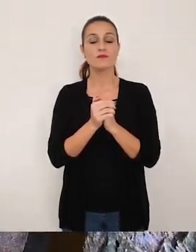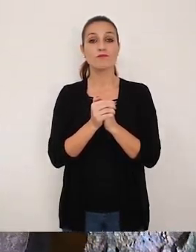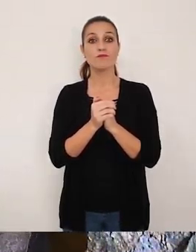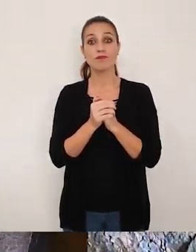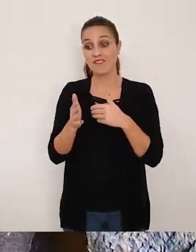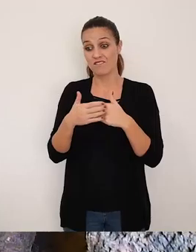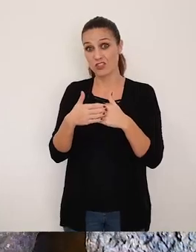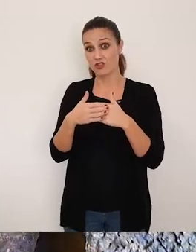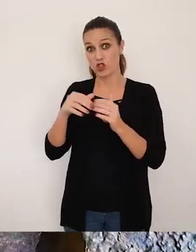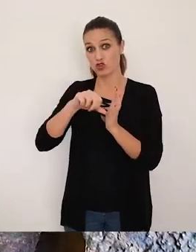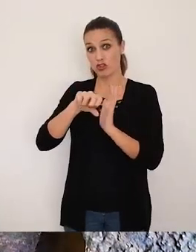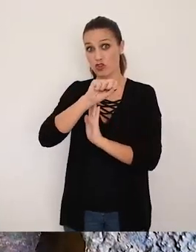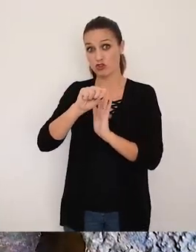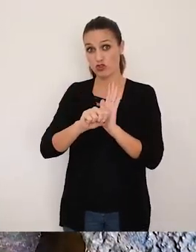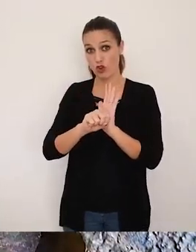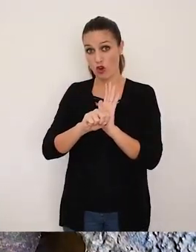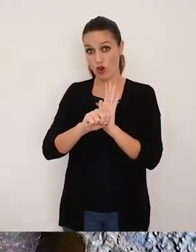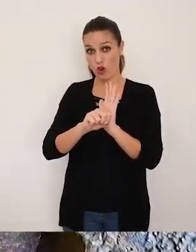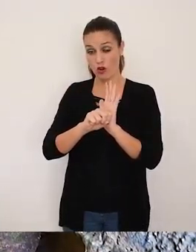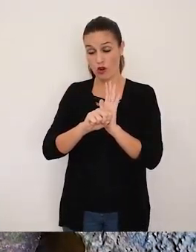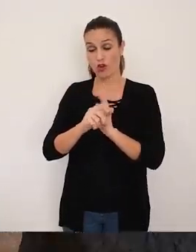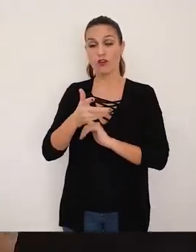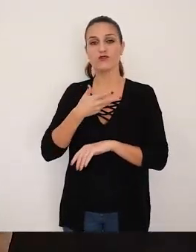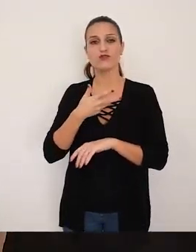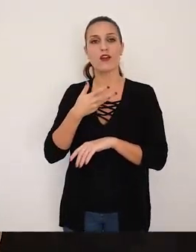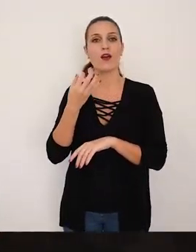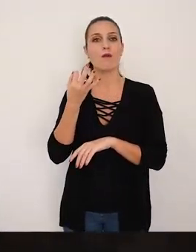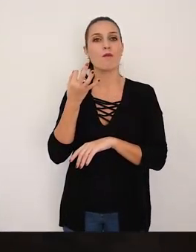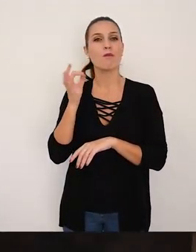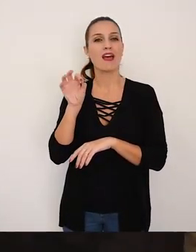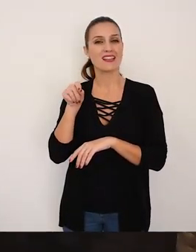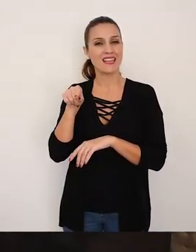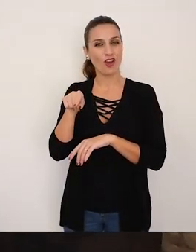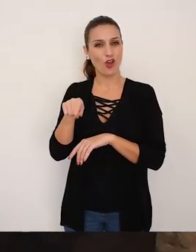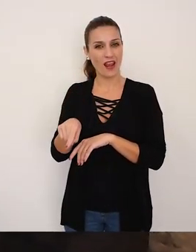A pochi minuti dal centro storico è possibile ammirare il caratteristico “trappitello